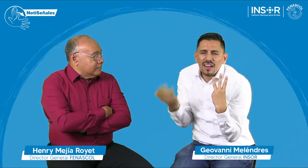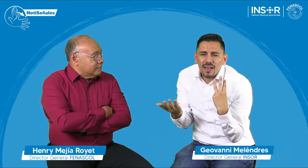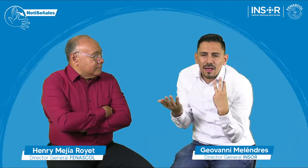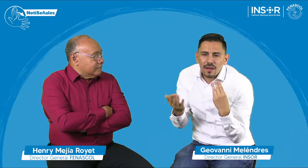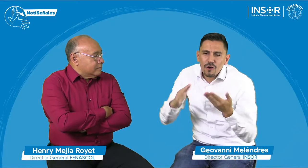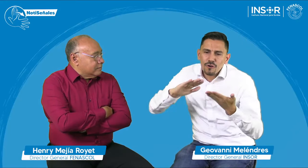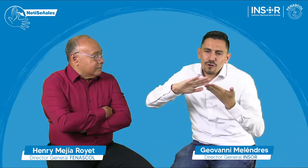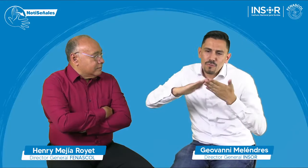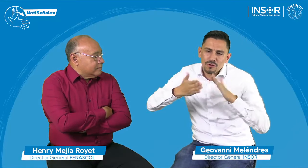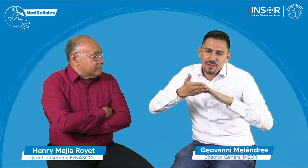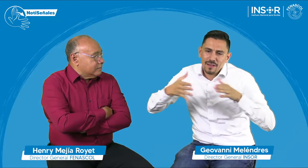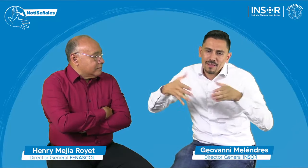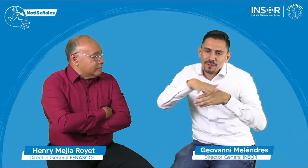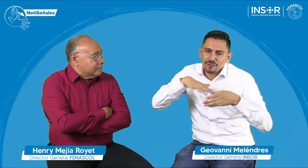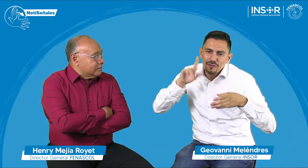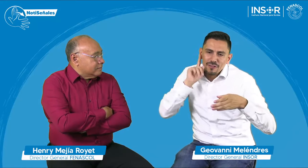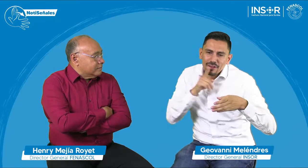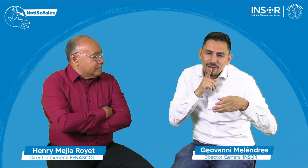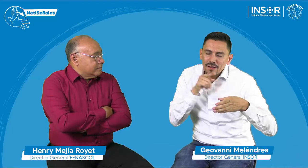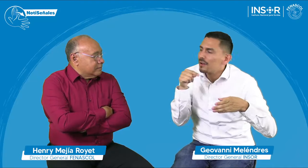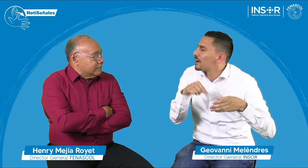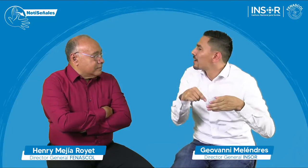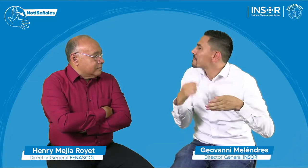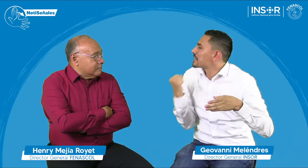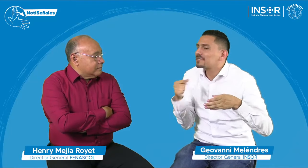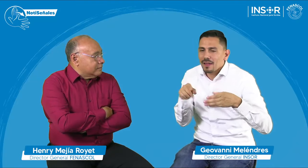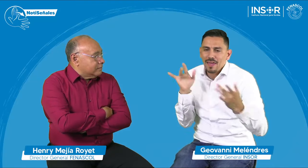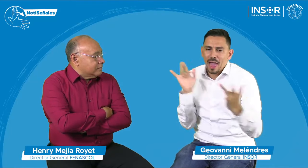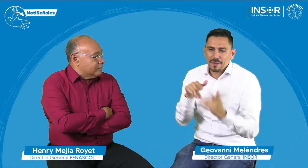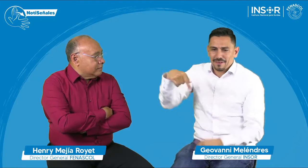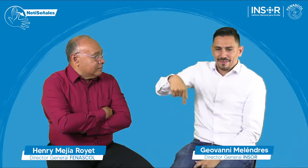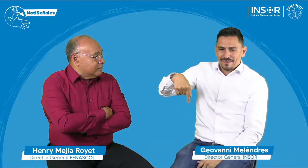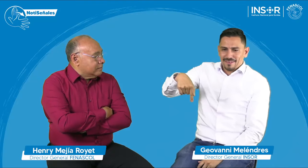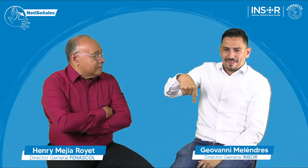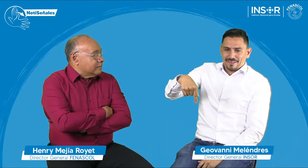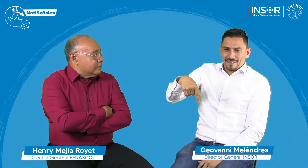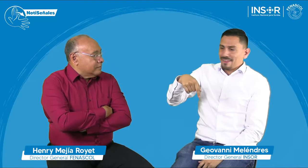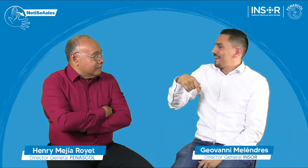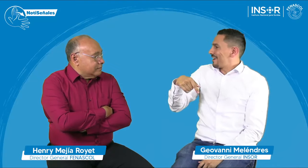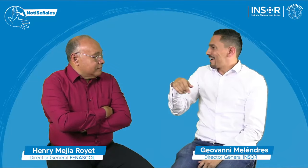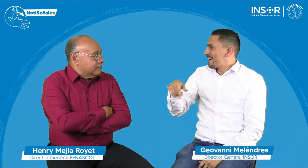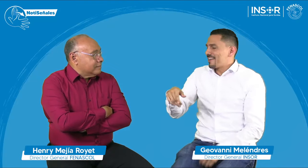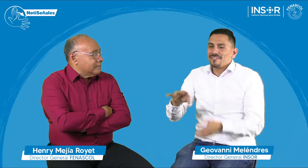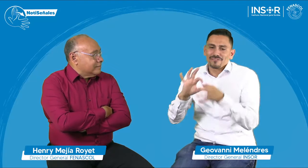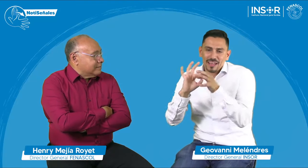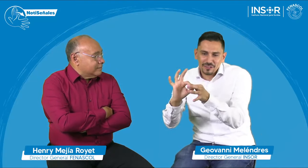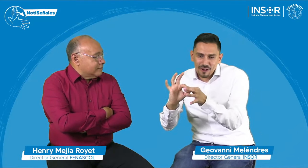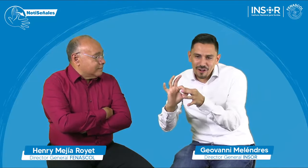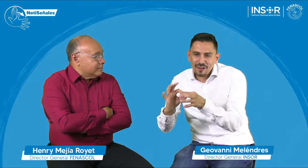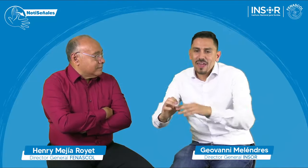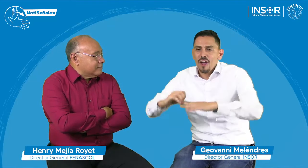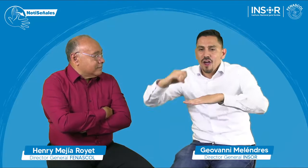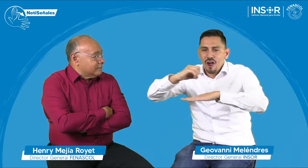conocimiento en el cerebro, entender esos conceptos. Es muy importante. Y el tercero, la